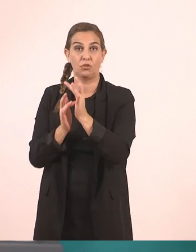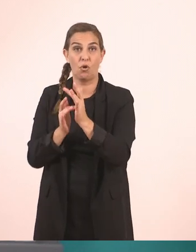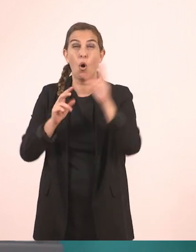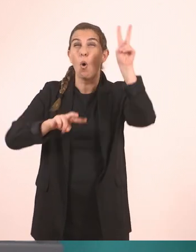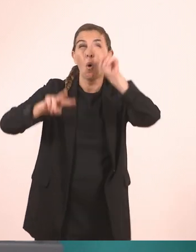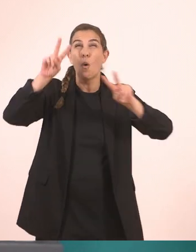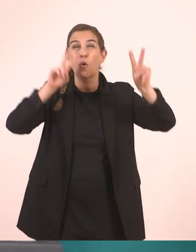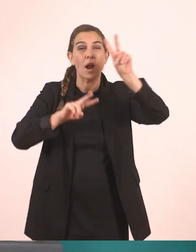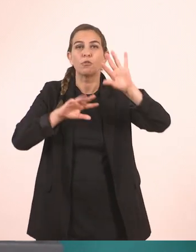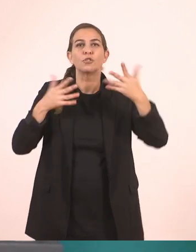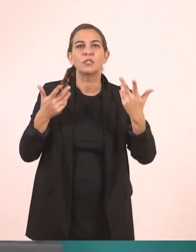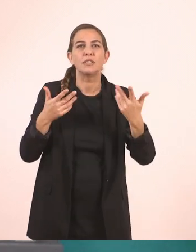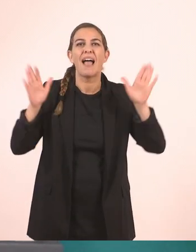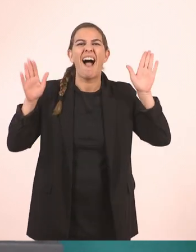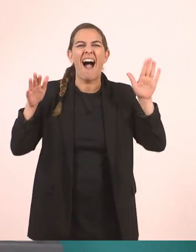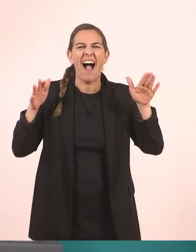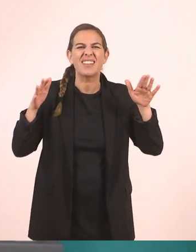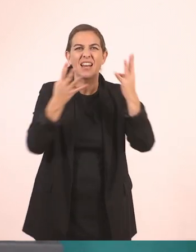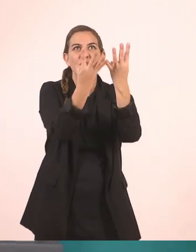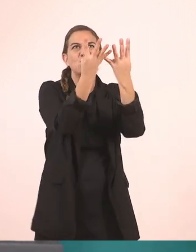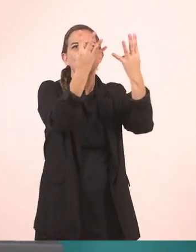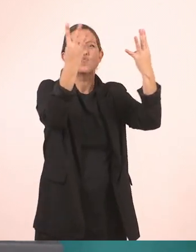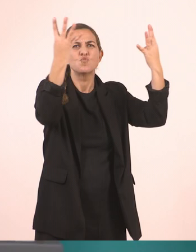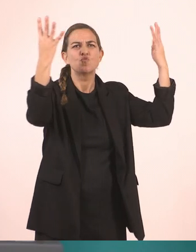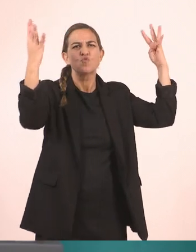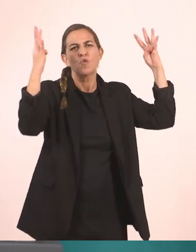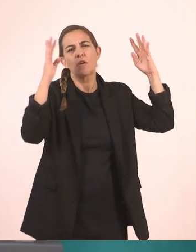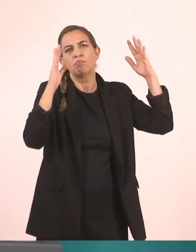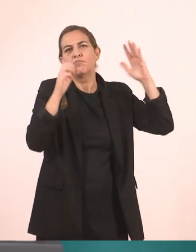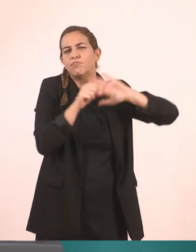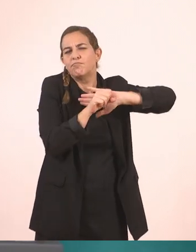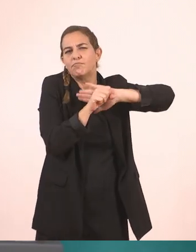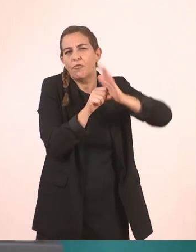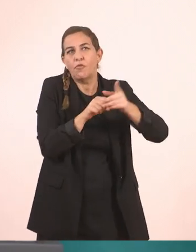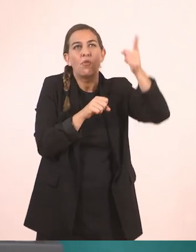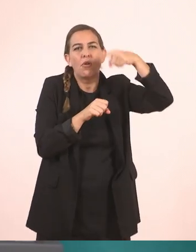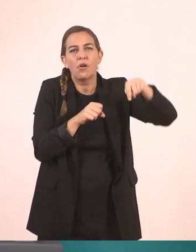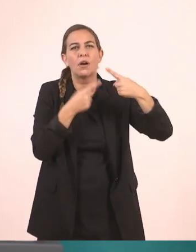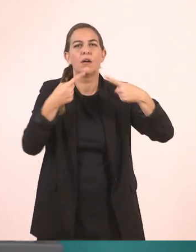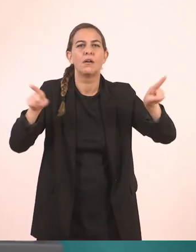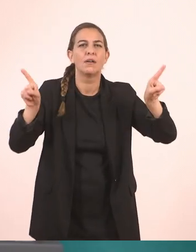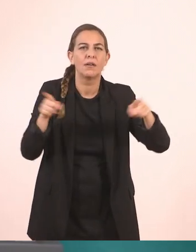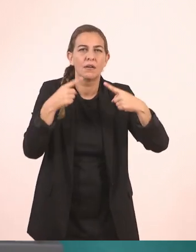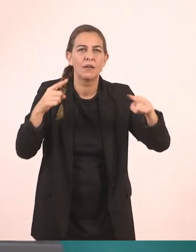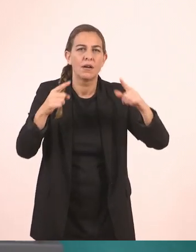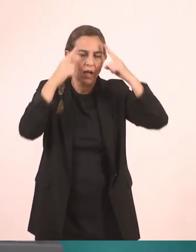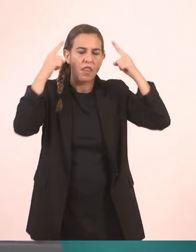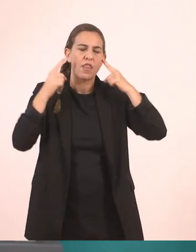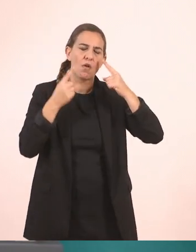είχαν ανοίξει οι ουρανοί και στρατιές αγγέλων υμνούσαν, "Δόξα στον ύψιστο Θεό και ειρήνη στη γη.